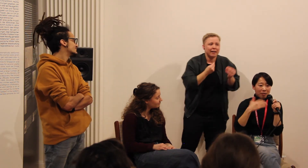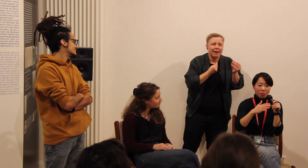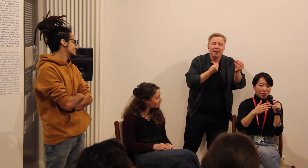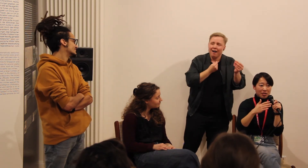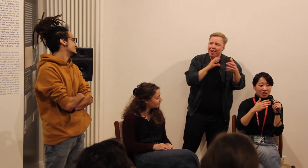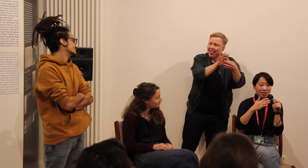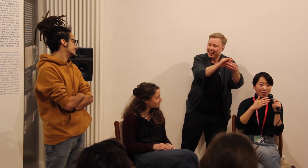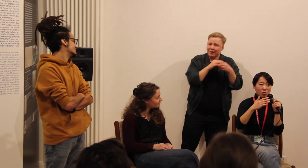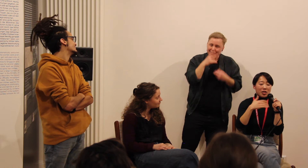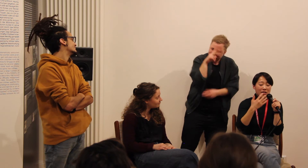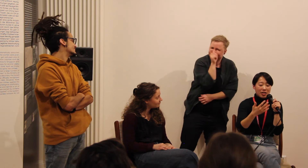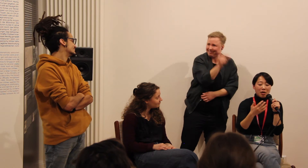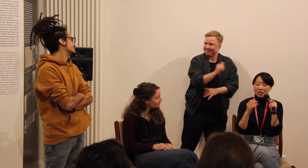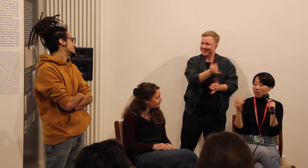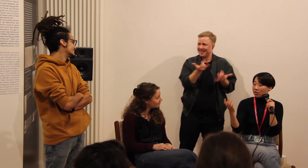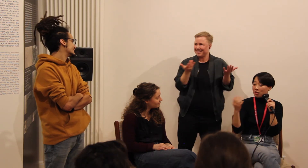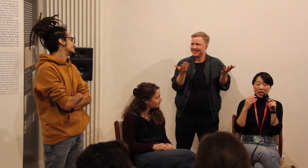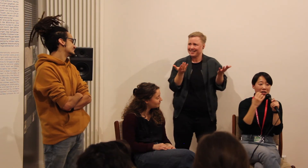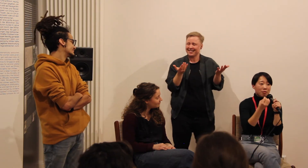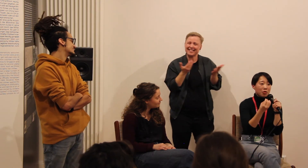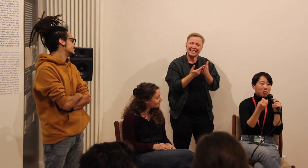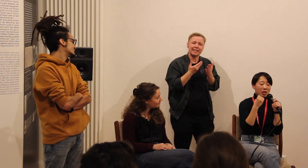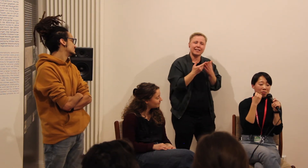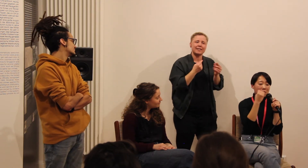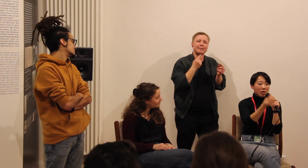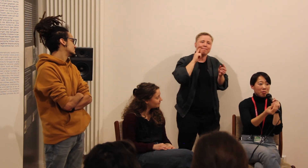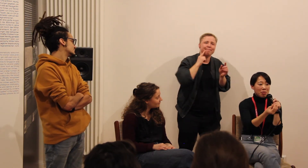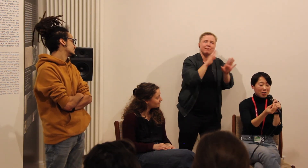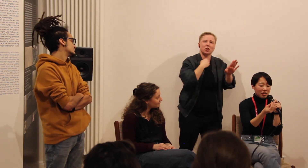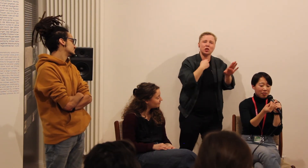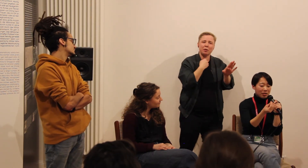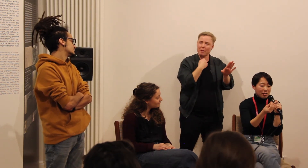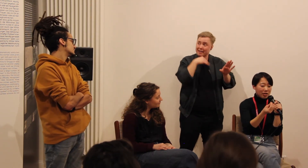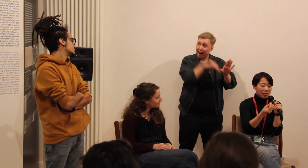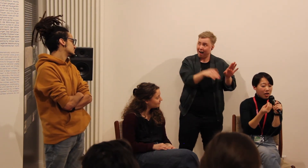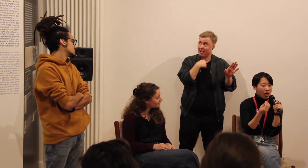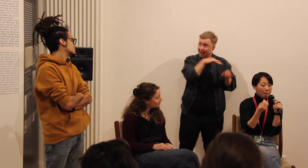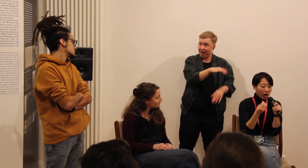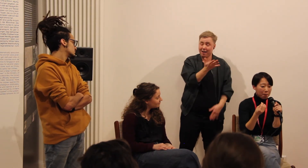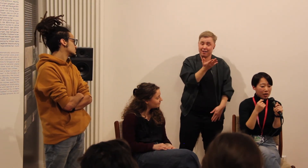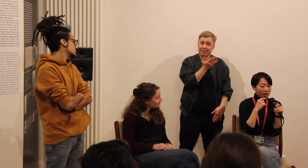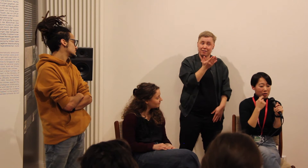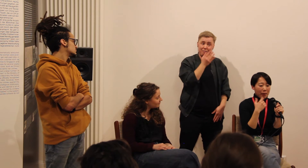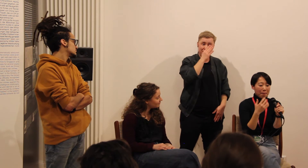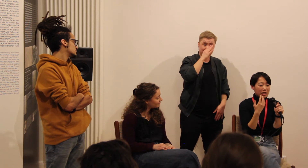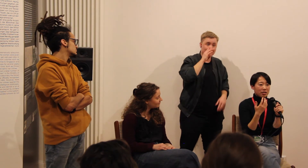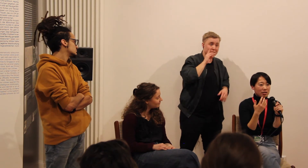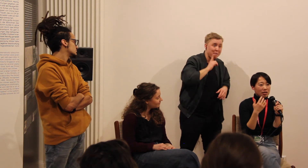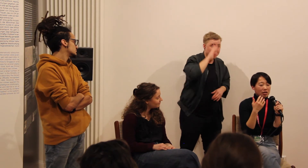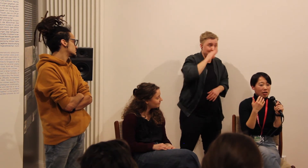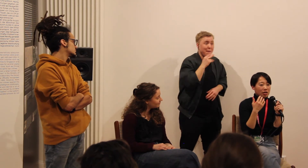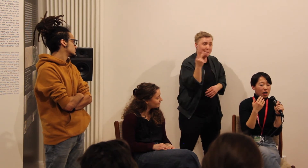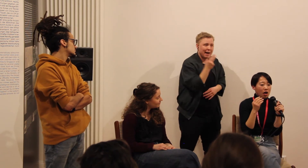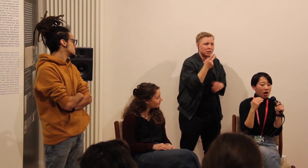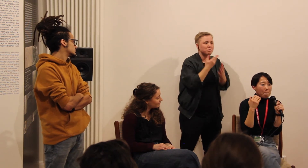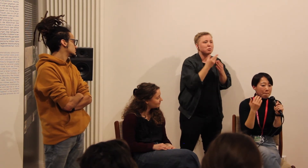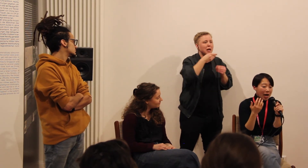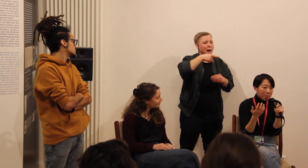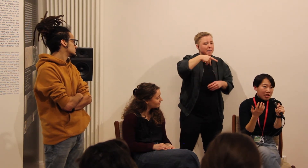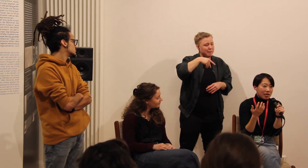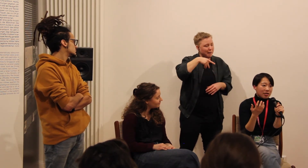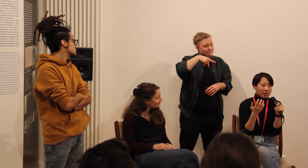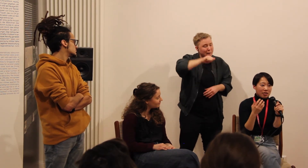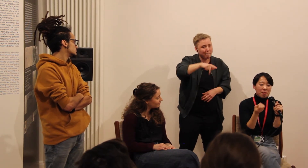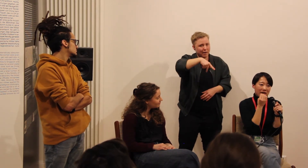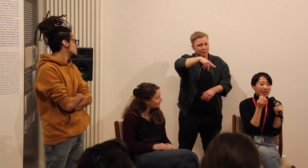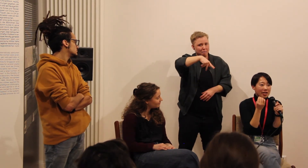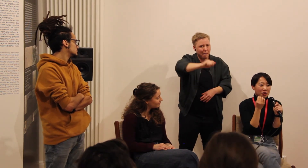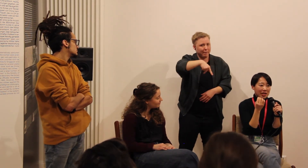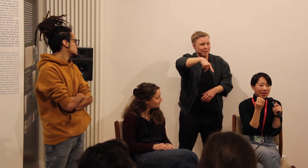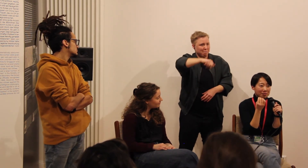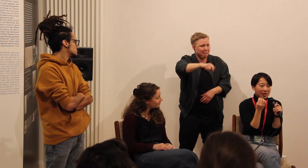Es gibt die taube Stimme, bei meinen Eltern ist es zum Beispiel, dass "Pab", welches im Koreanischen Essen bedeutet.